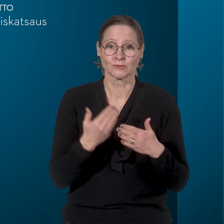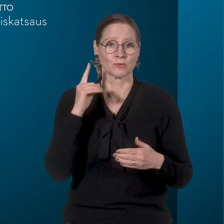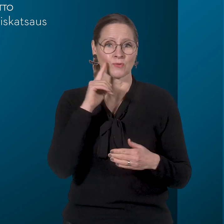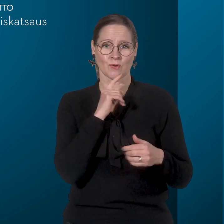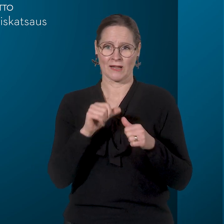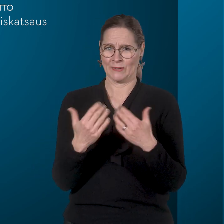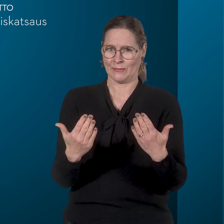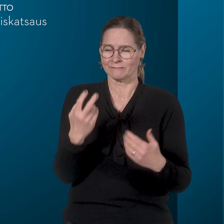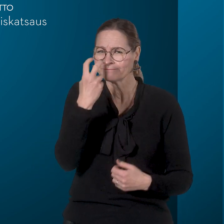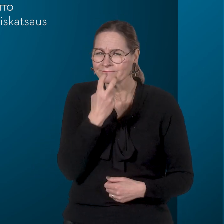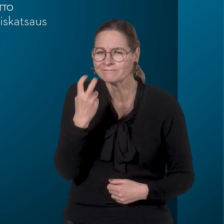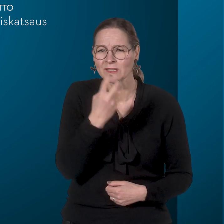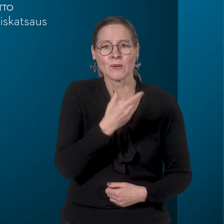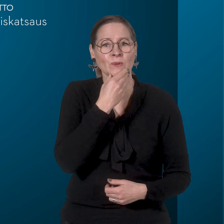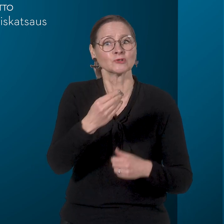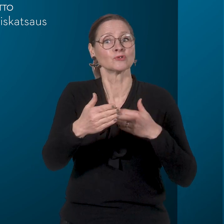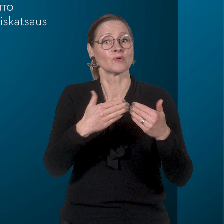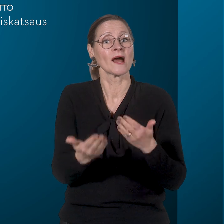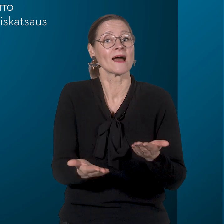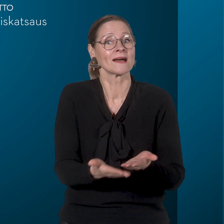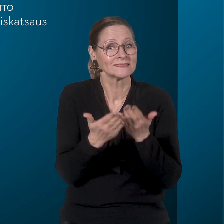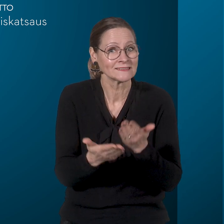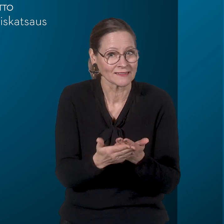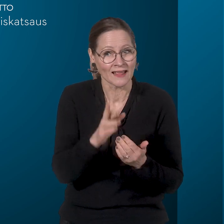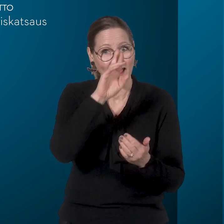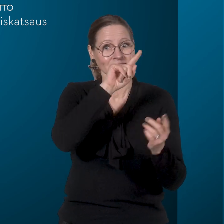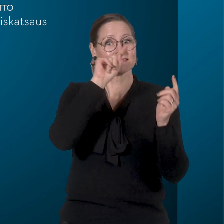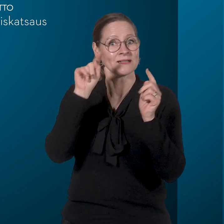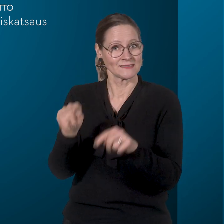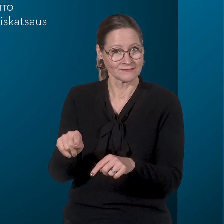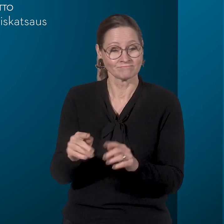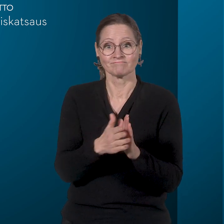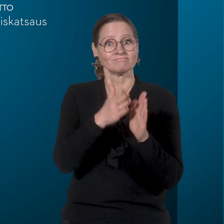sillä Kuurojen Liitto etsii parhaillaan nuorisotyön assistenttia Helsinkiin -